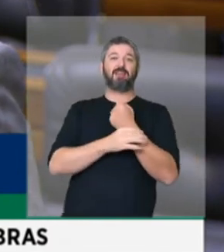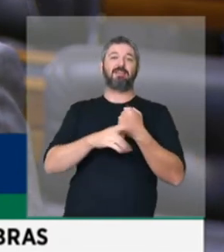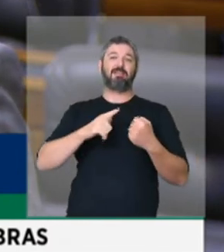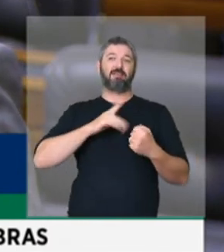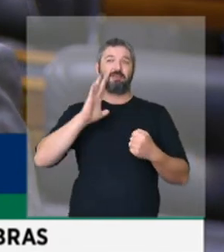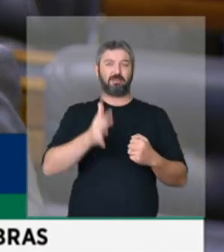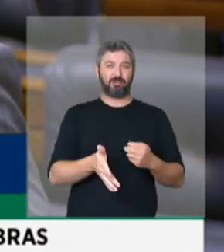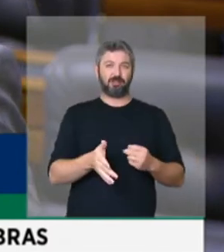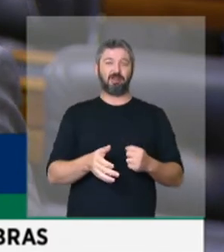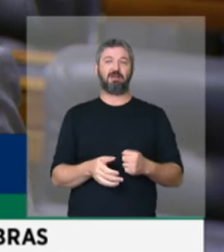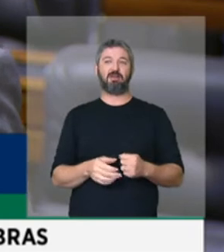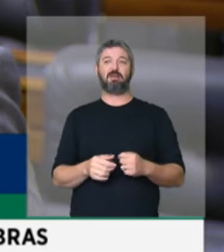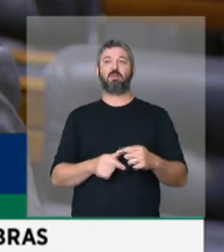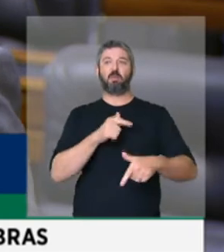VOTADA... A PRIVATIZAÇÃO, ATRAVÀS DA CAPITALIZAÇÃO É